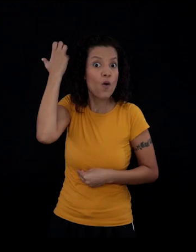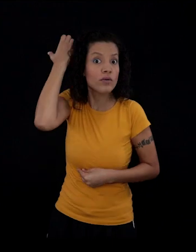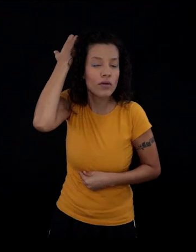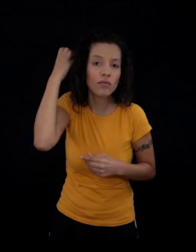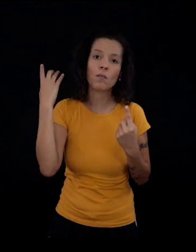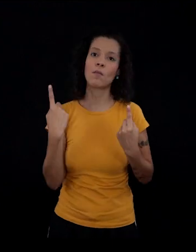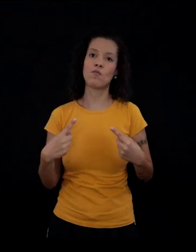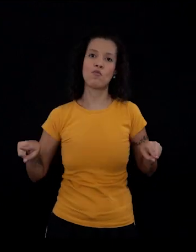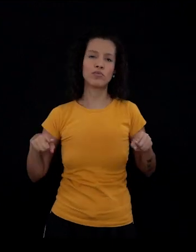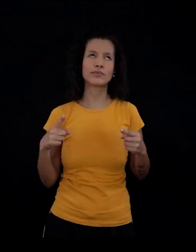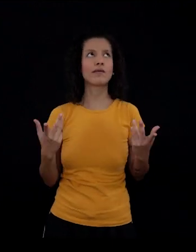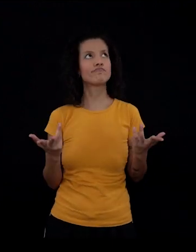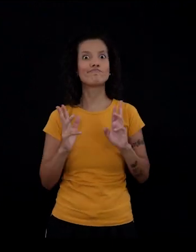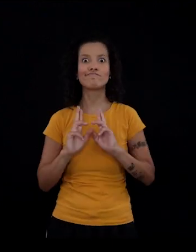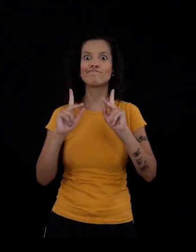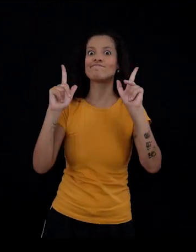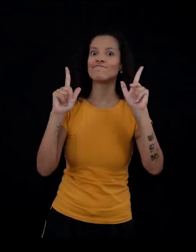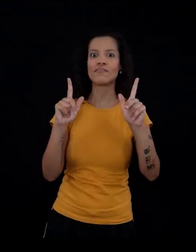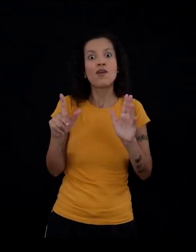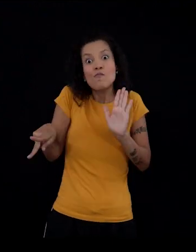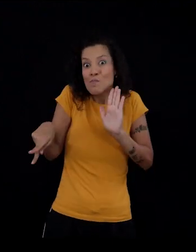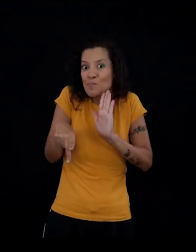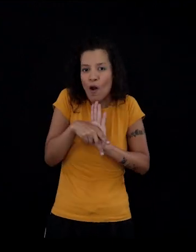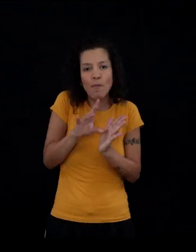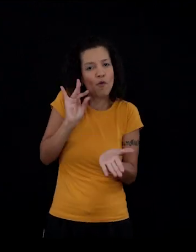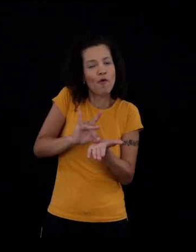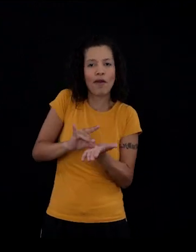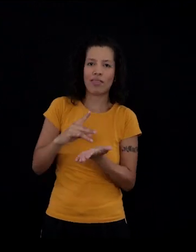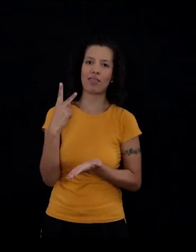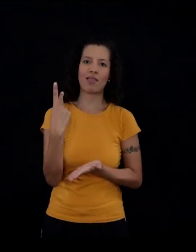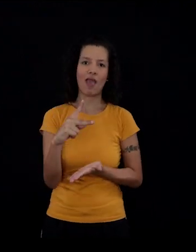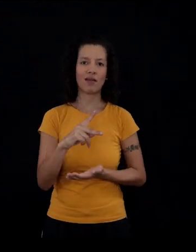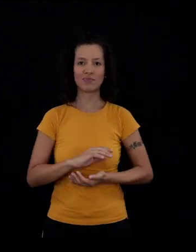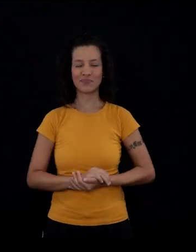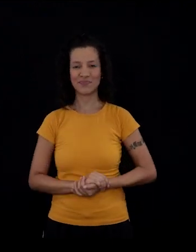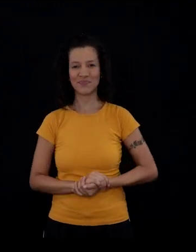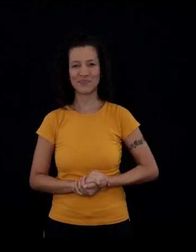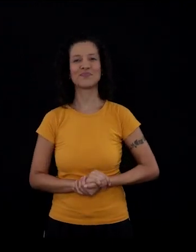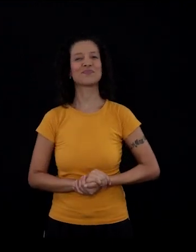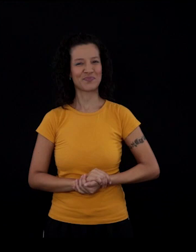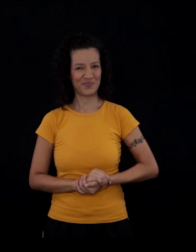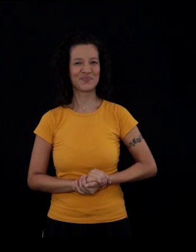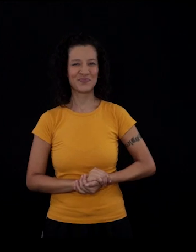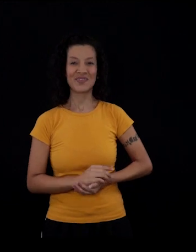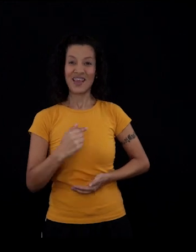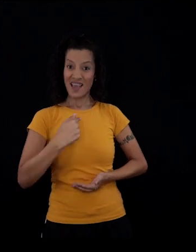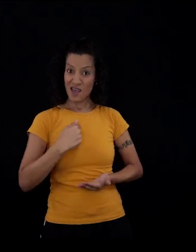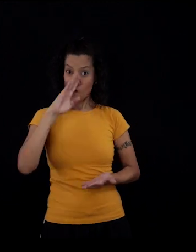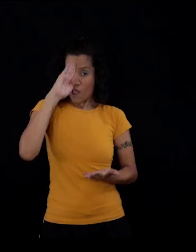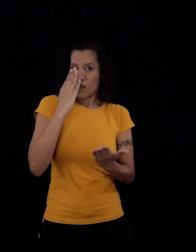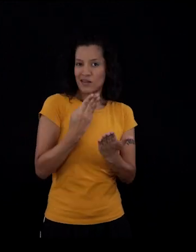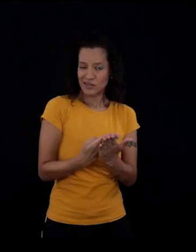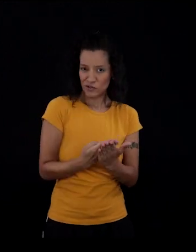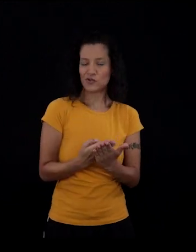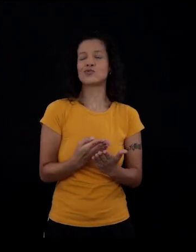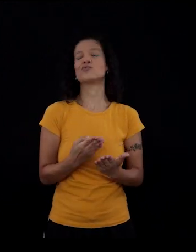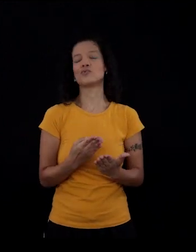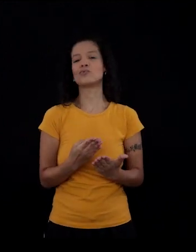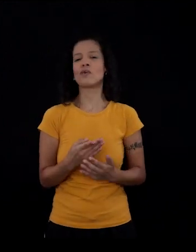para fazer uma coisa... tentar uma originalidade com isso. Acredito que tenha uma coisa da